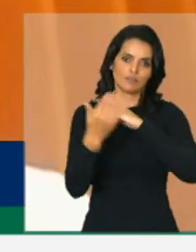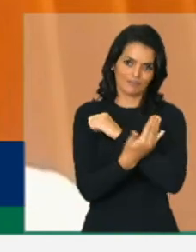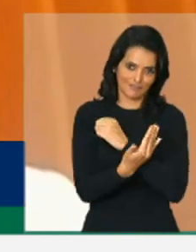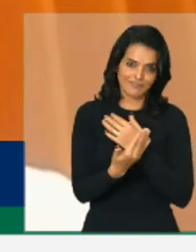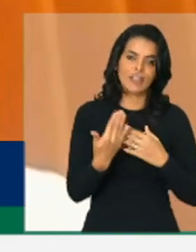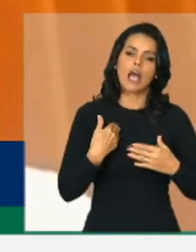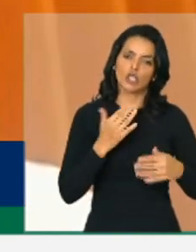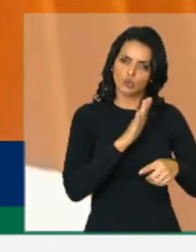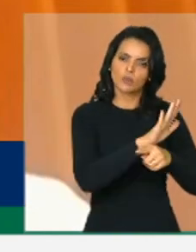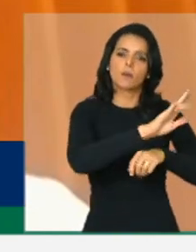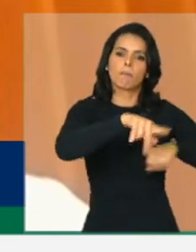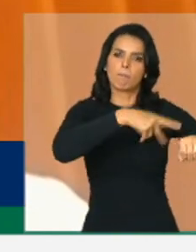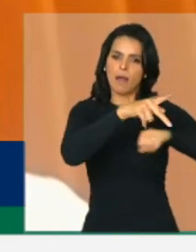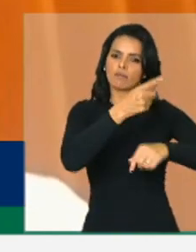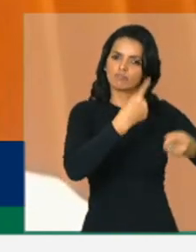PROVISÓRIA ORIGINAL. -- [PRESIDENTE]: